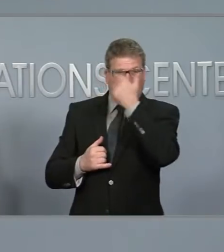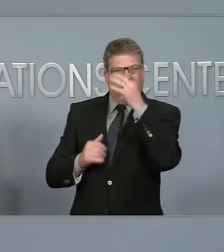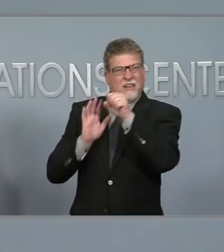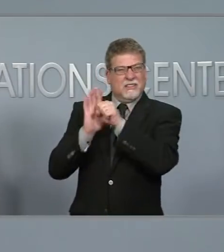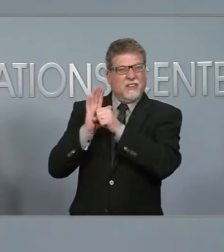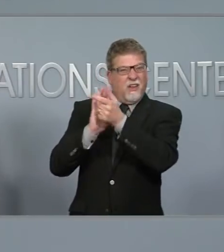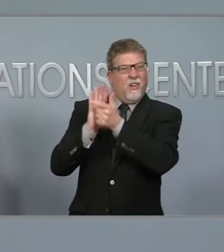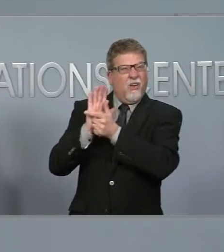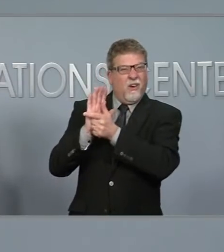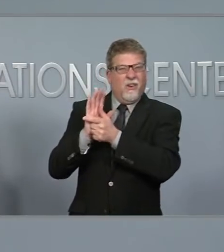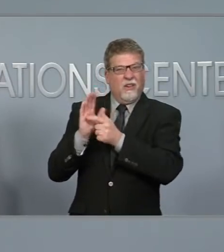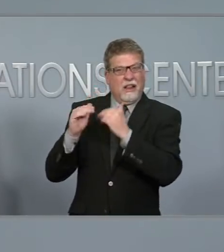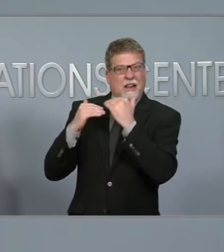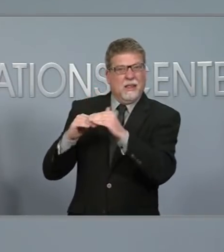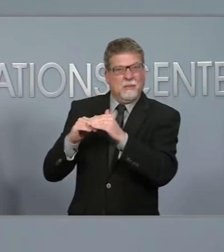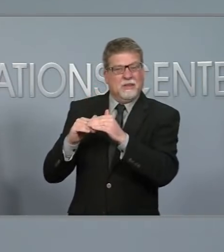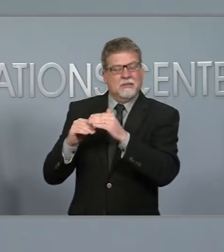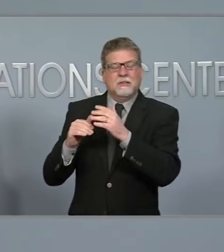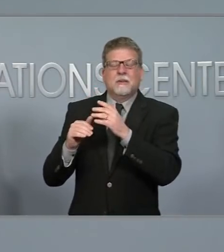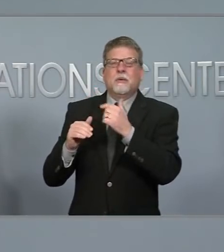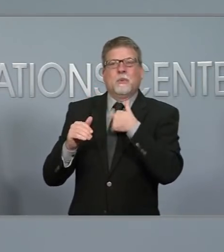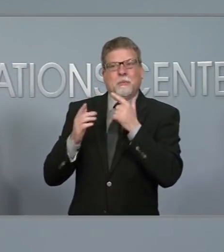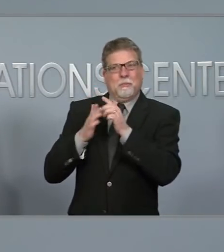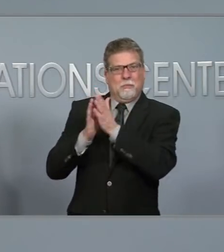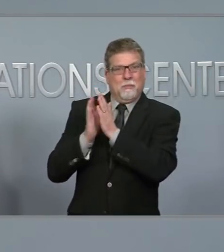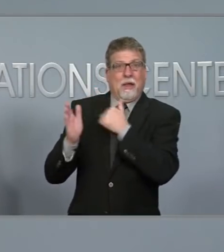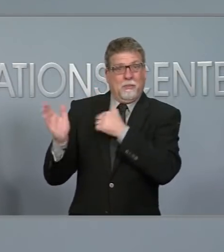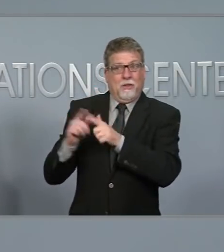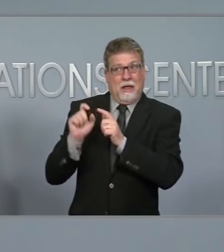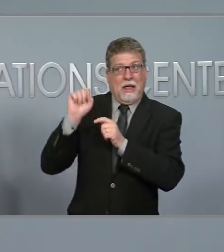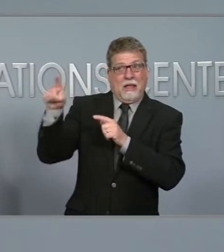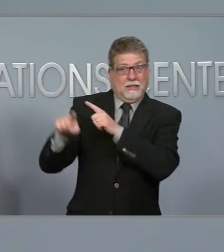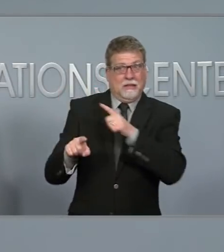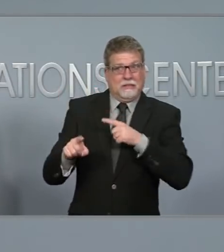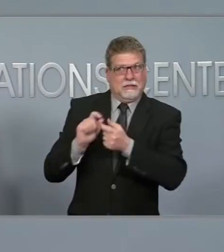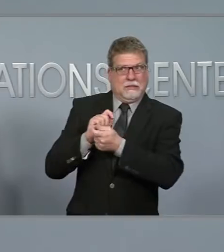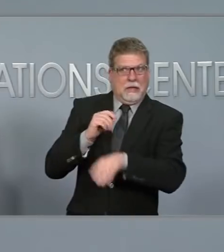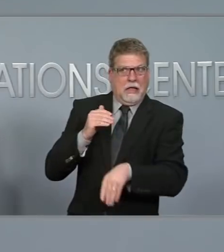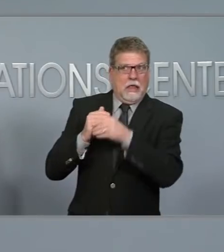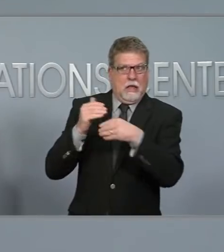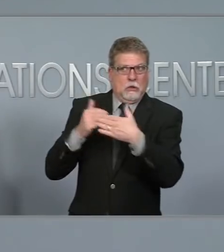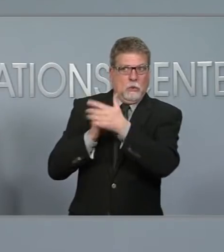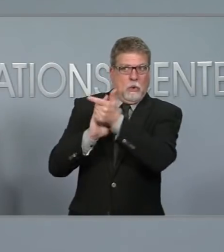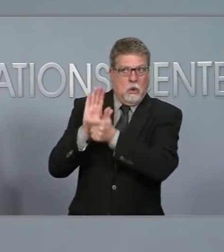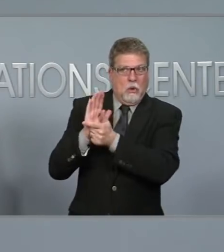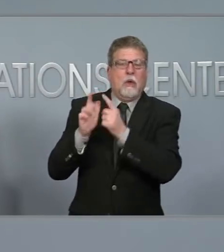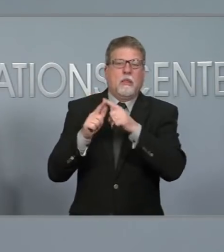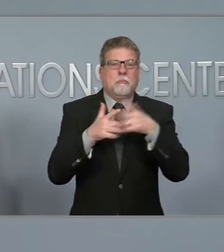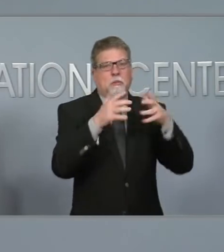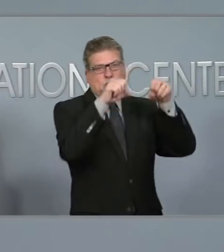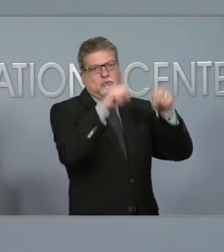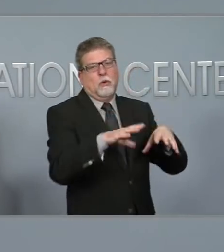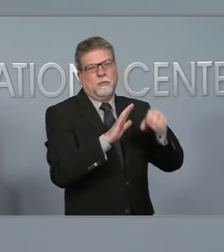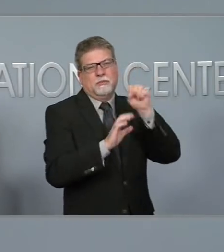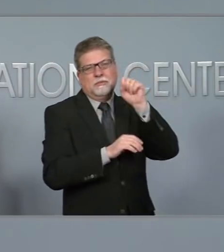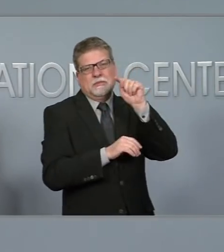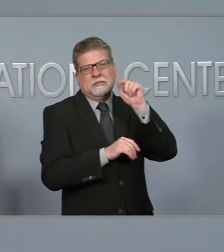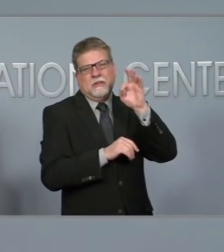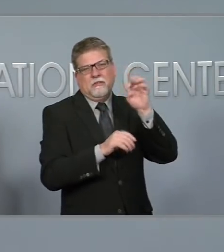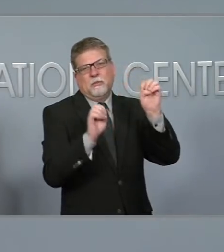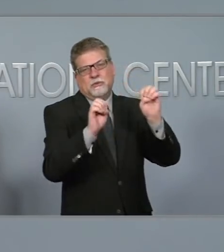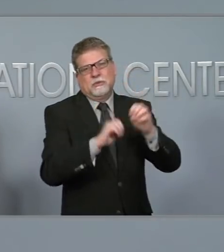en que no deben hacer. Y es lo